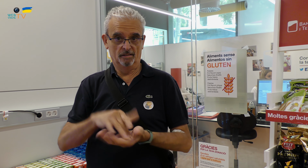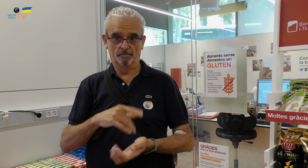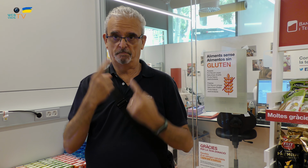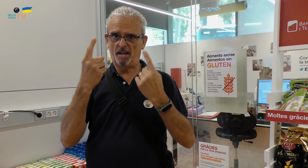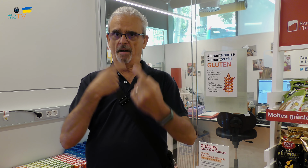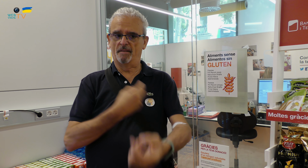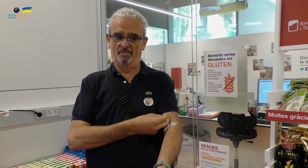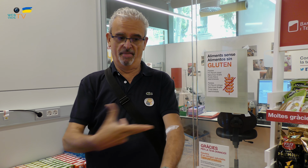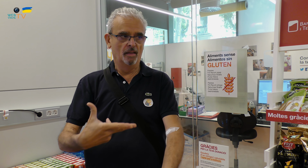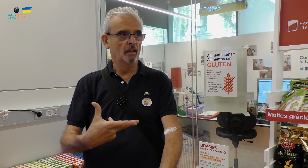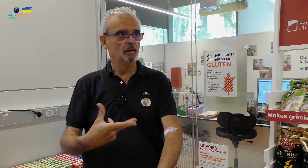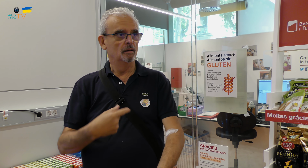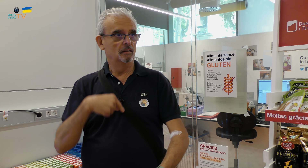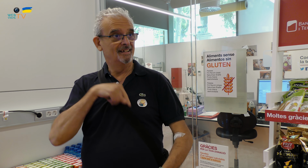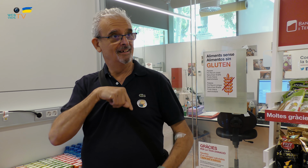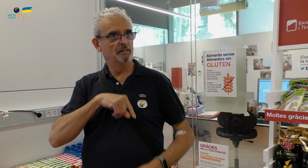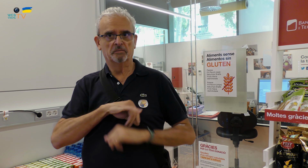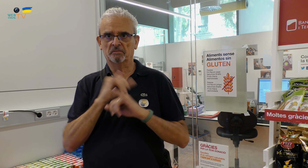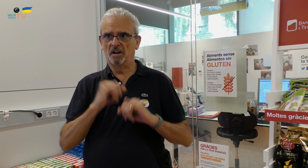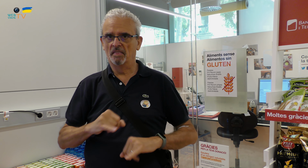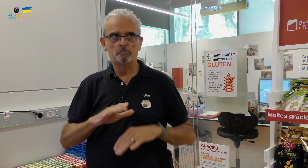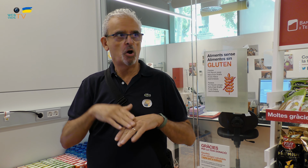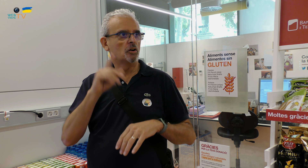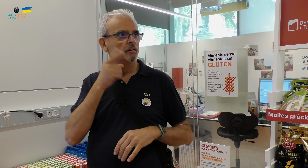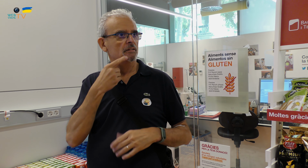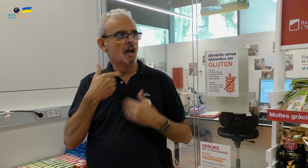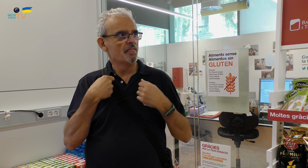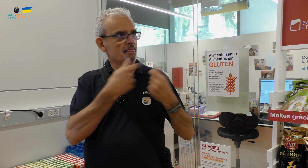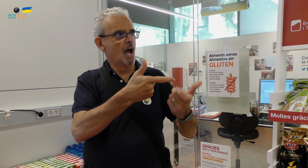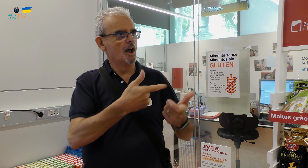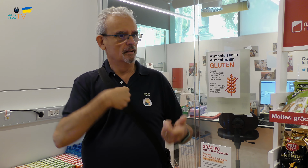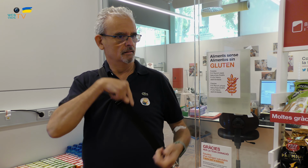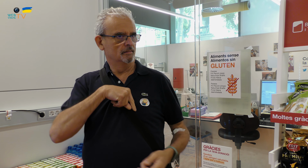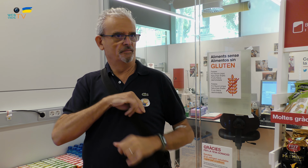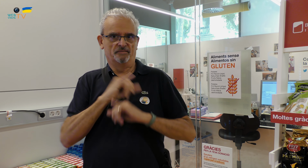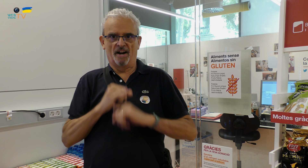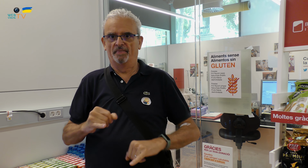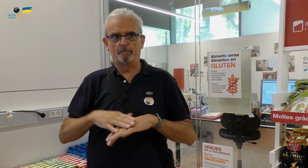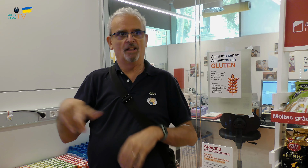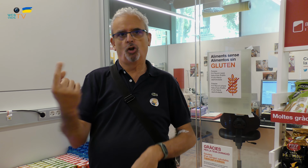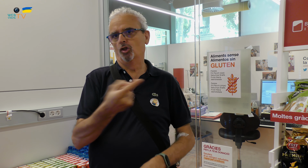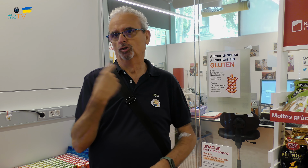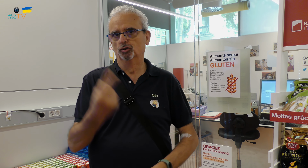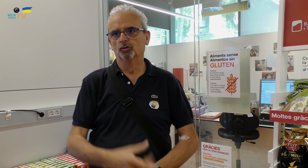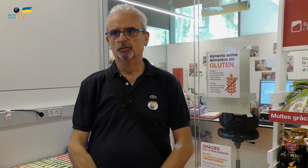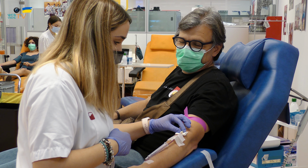És la primera vegada que dono sang i estic molt feliç perquè jo, una persona sorda, he donat felicitat per tothom.